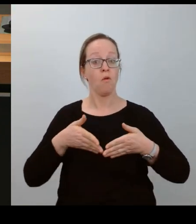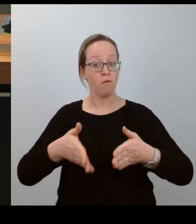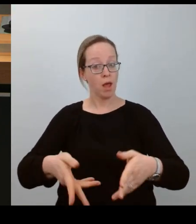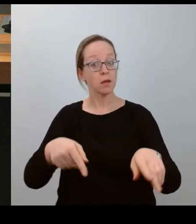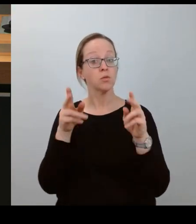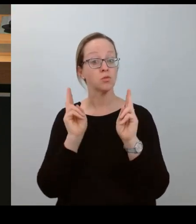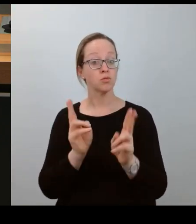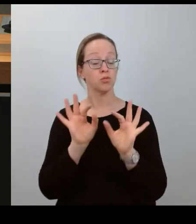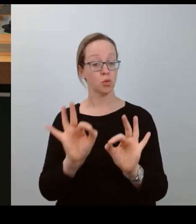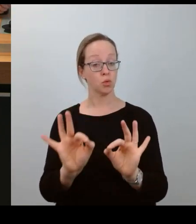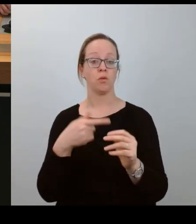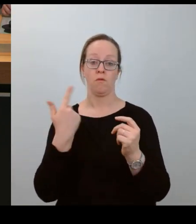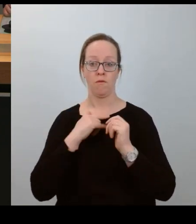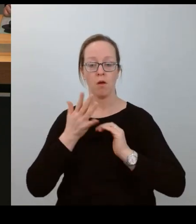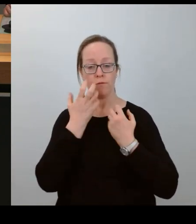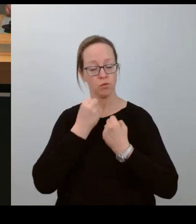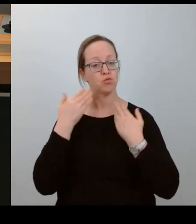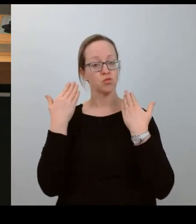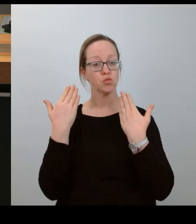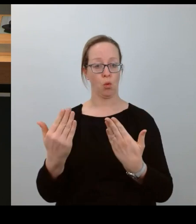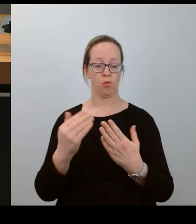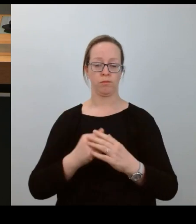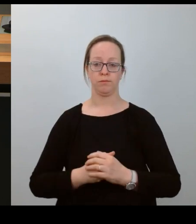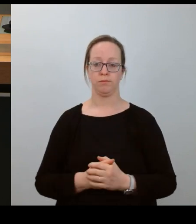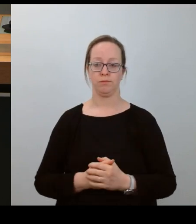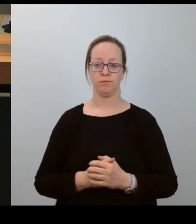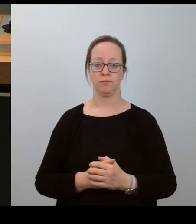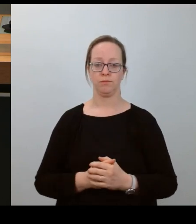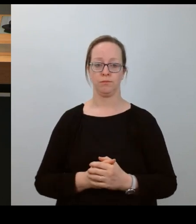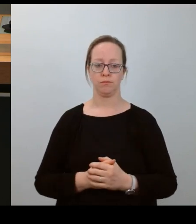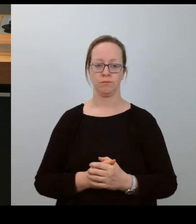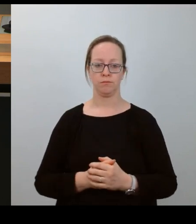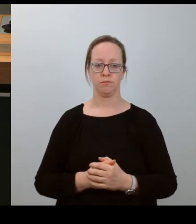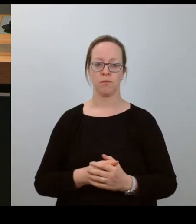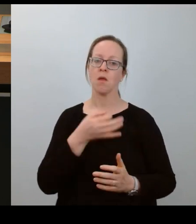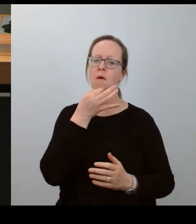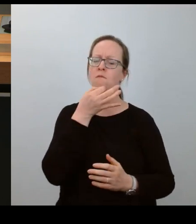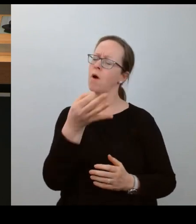Da muss man einfach ganz klar sagen, dass die Verwaltungen sich schwer tun mit dem Thema der